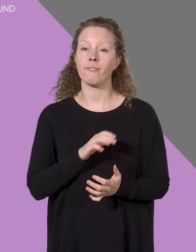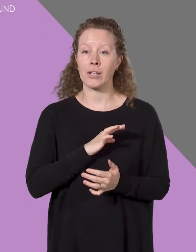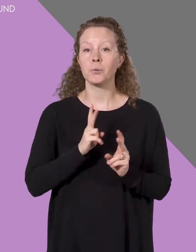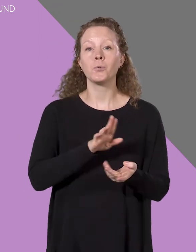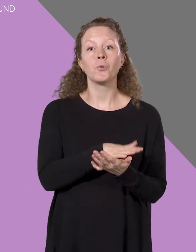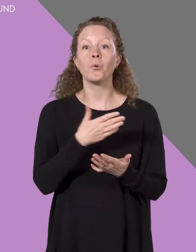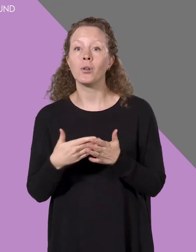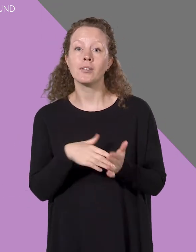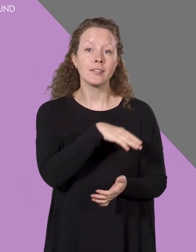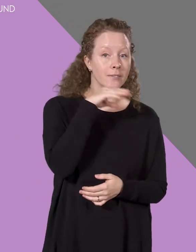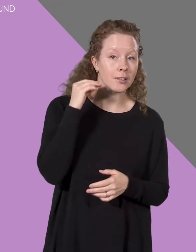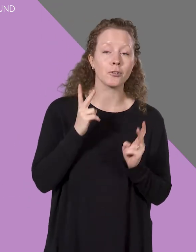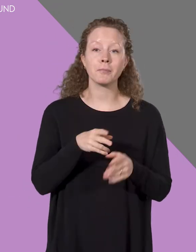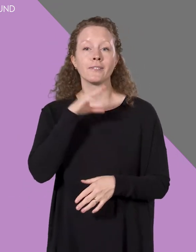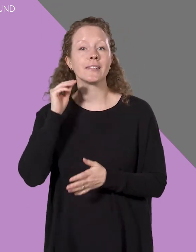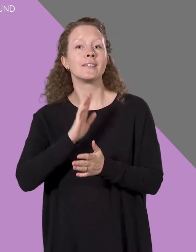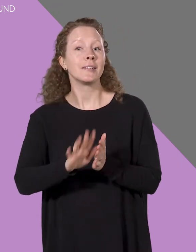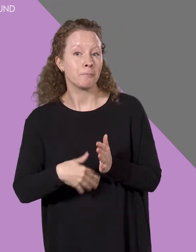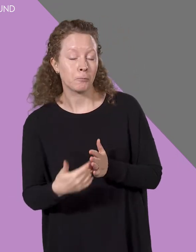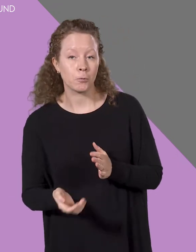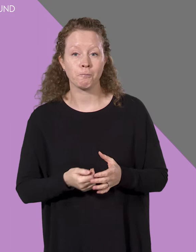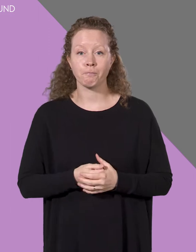och tolkning görs till svenska och finlandssvenskt teckenspråk.